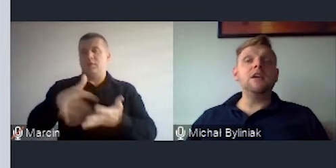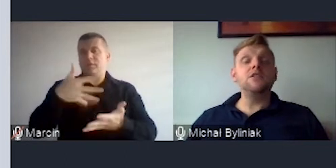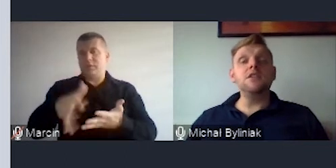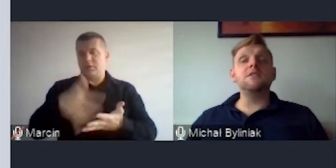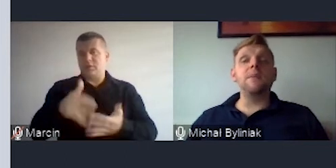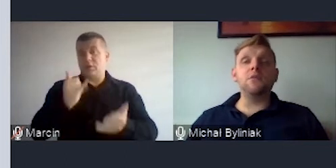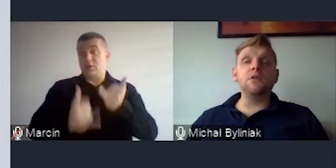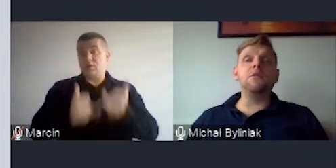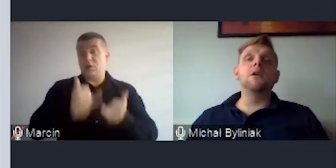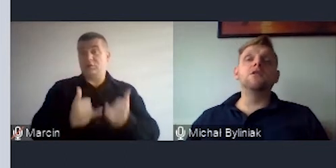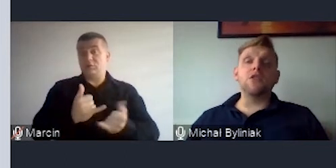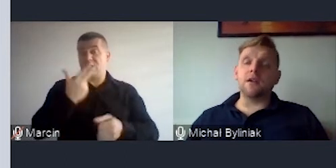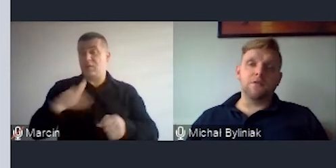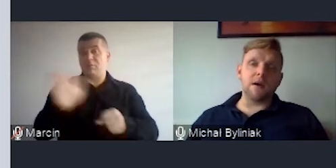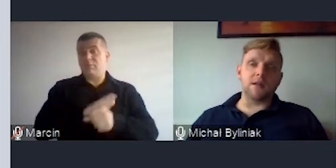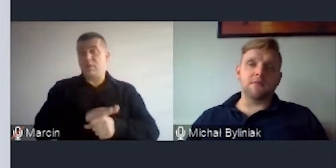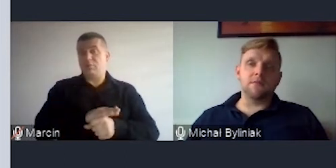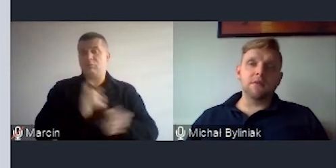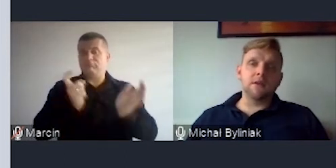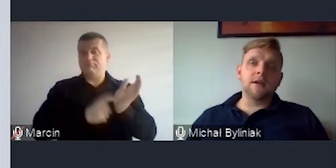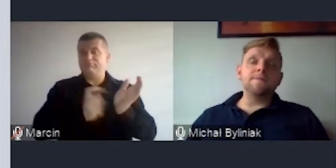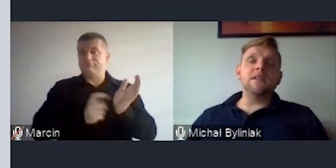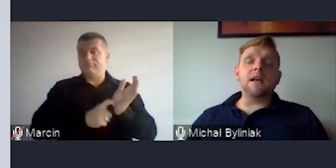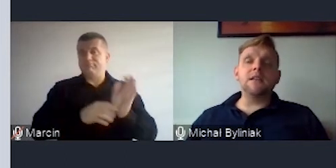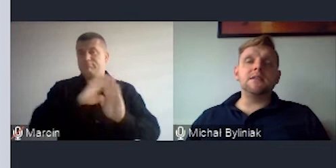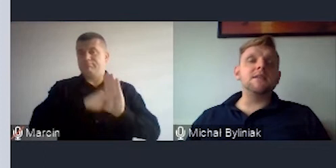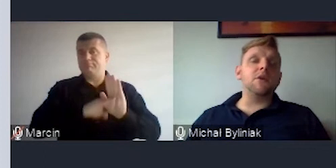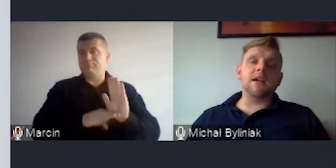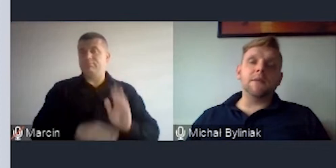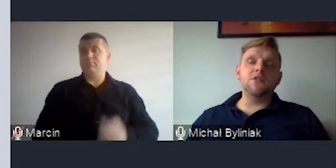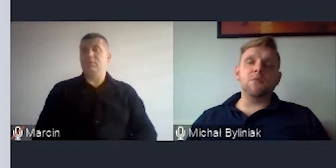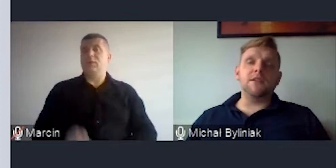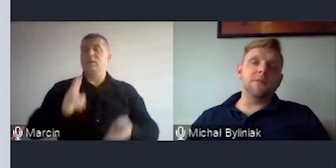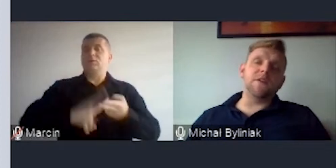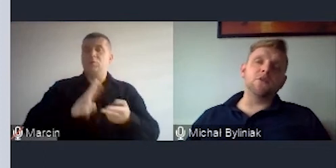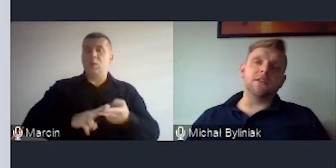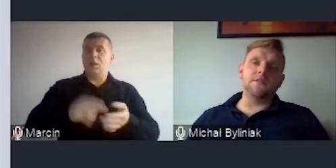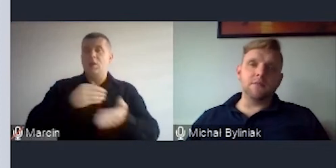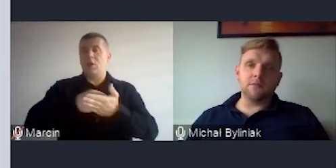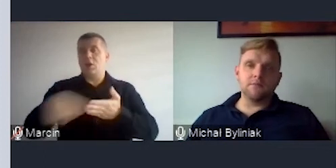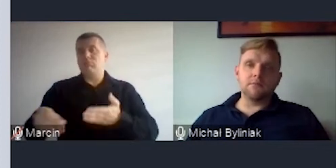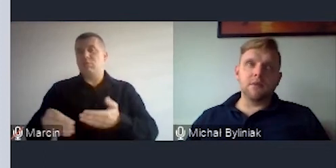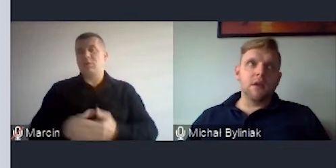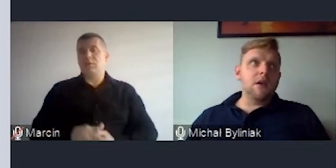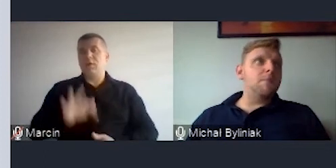jeśli nie spełnią szeregu wymagań. I takie ze składkami czy opłatami fakultatywnymi.